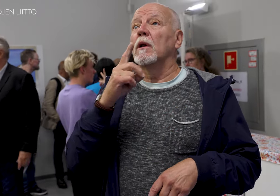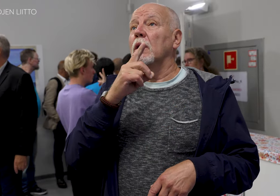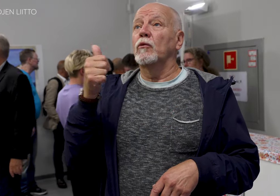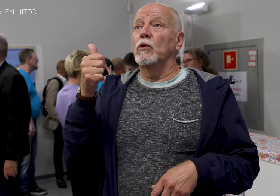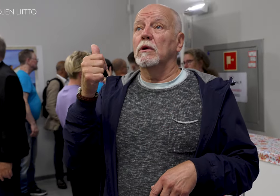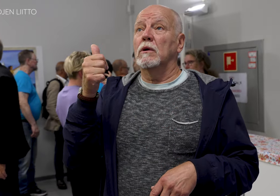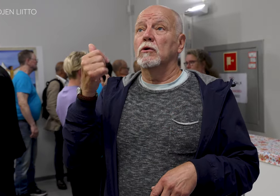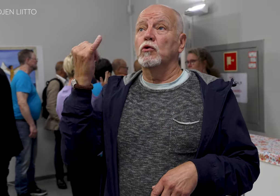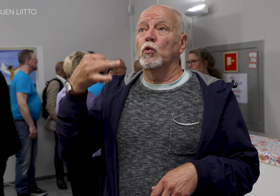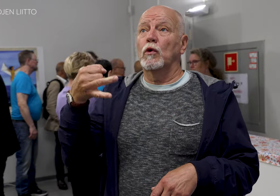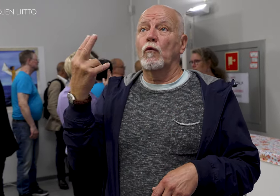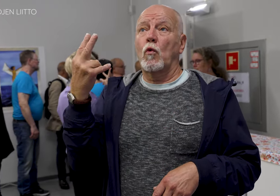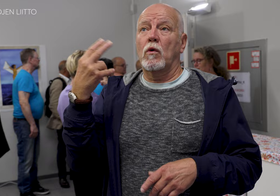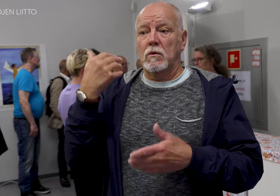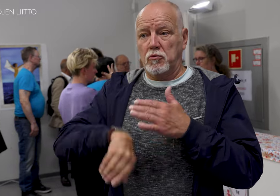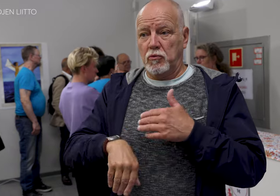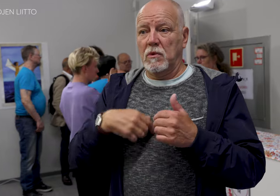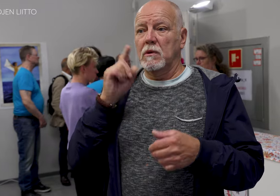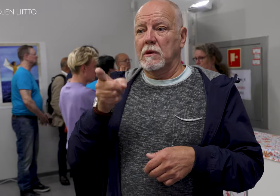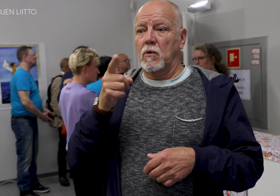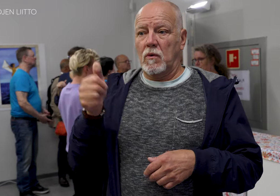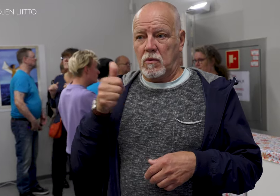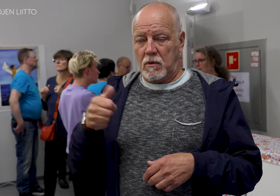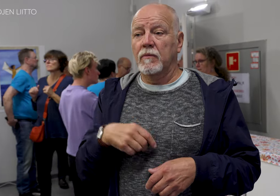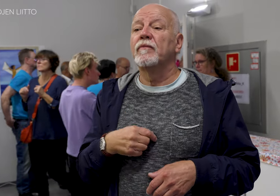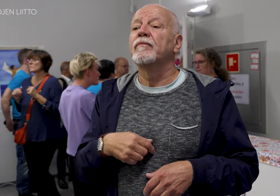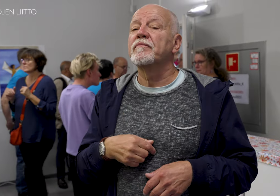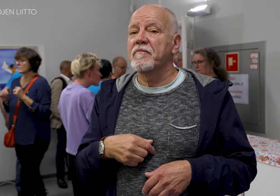Valmistuin vuonna 1972, eli olin koulussa kaikkiaan kymmenen vuotta.